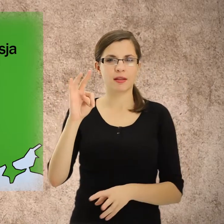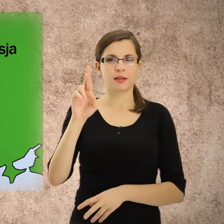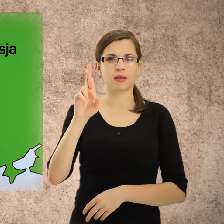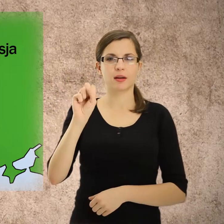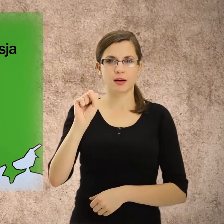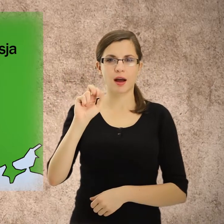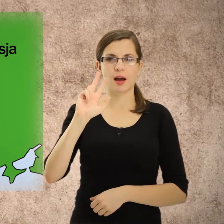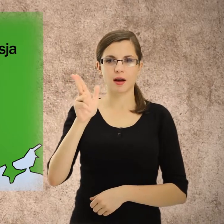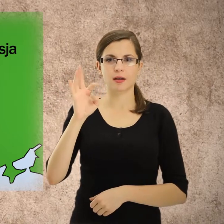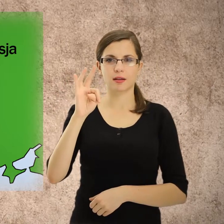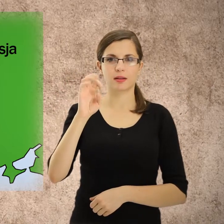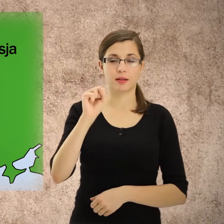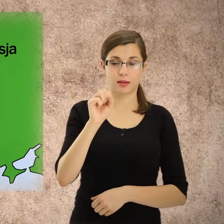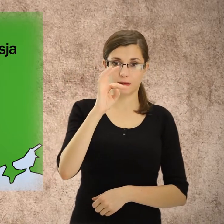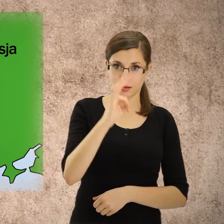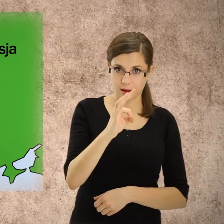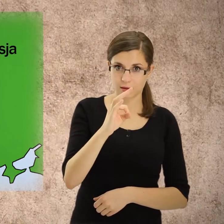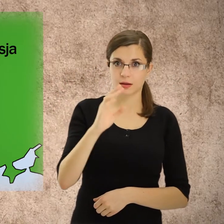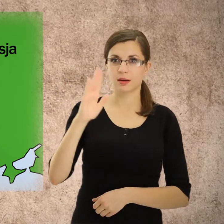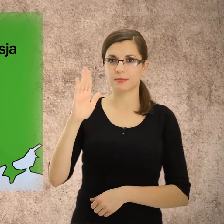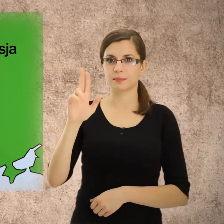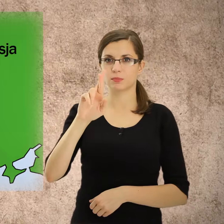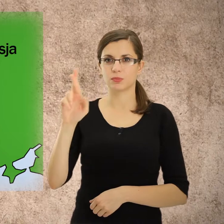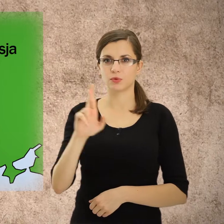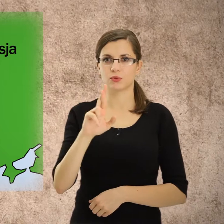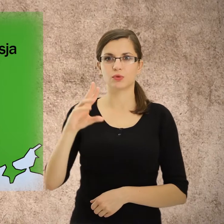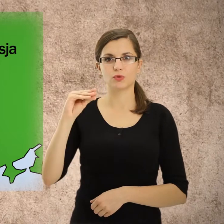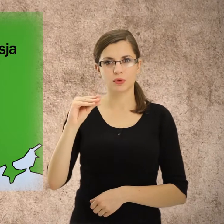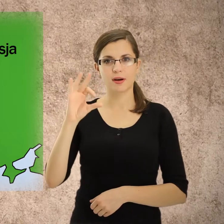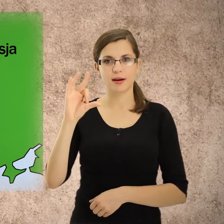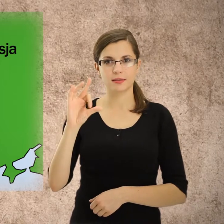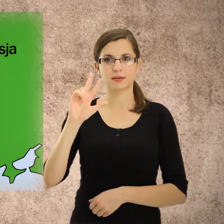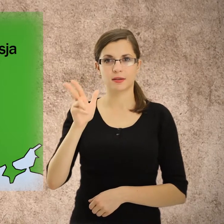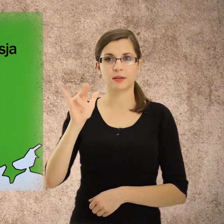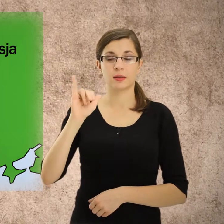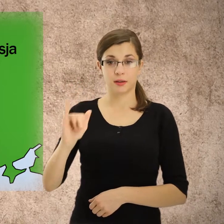Traktat Brzeski.